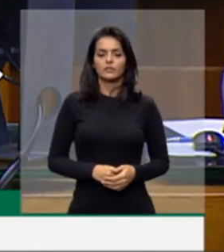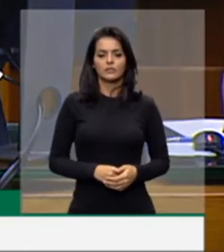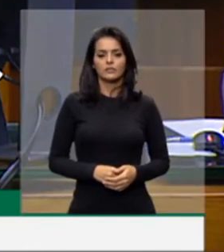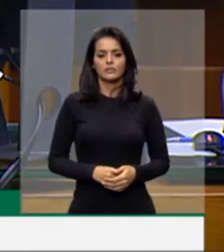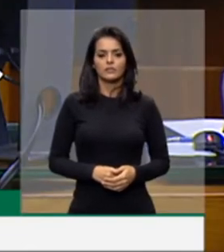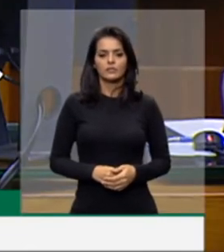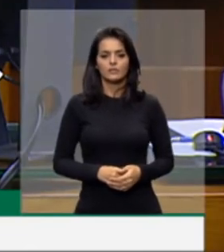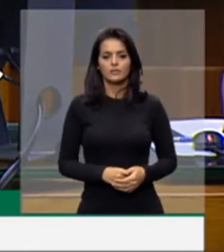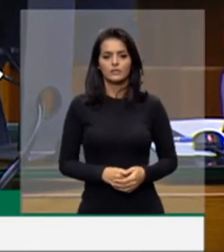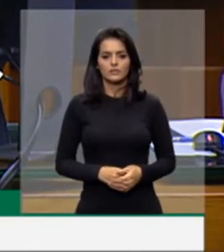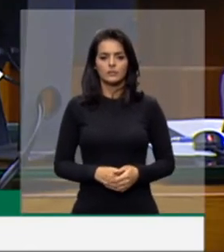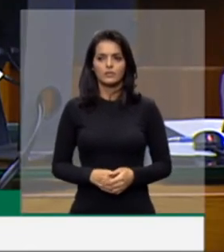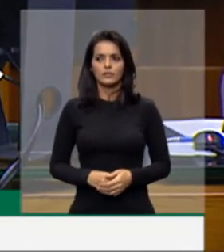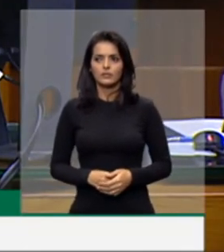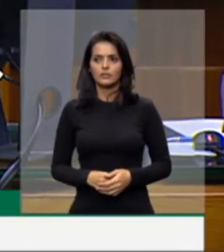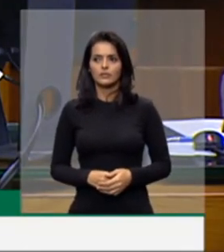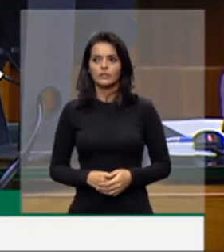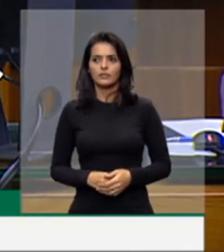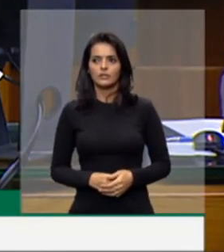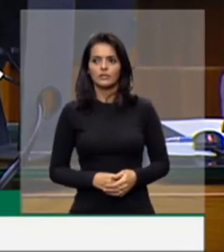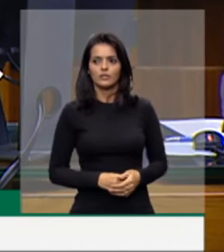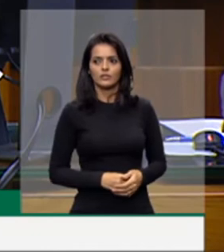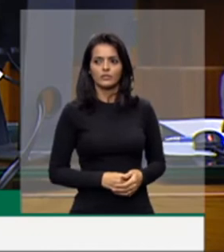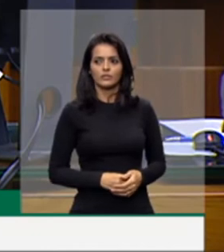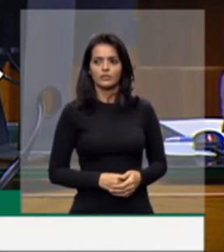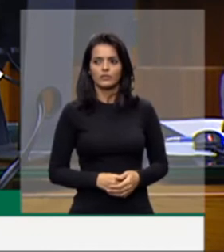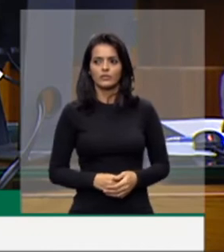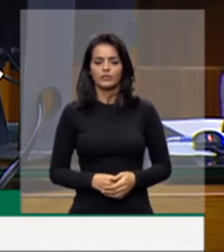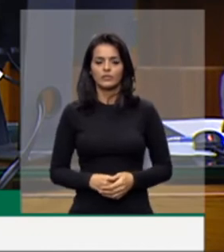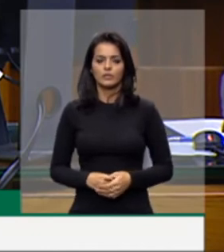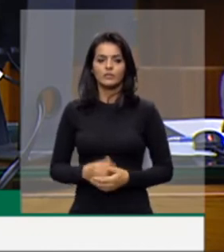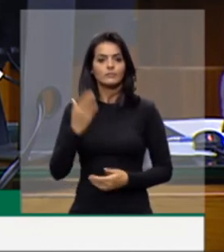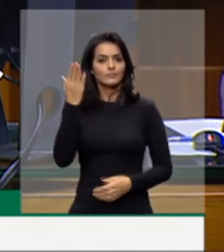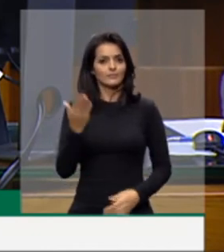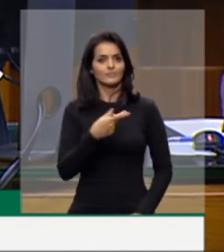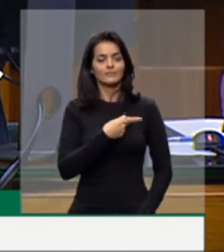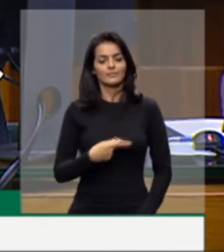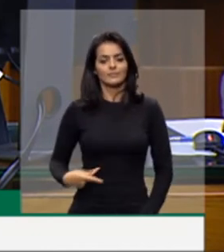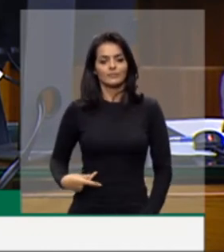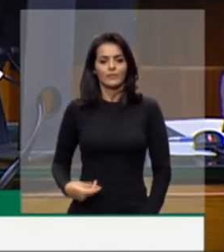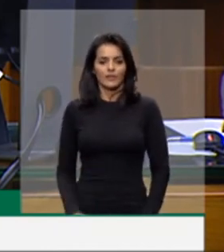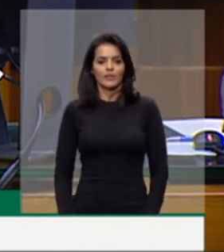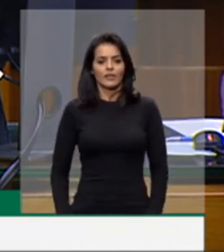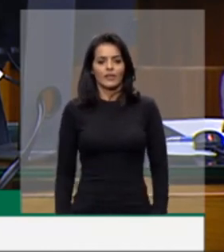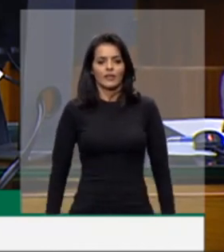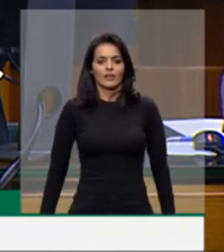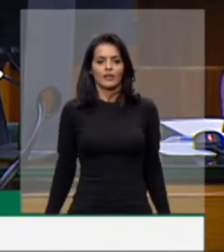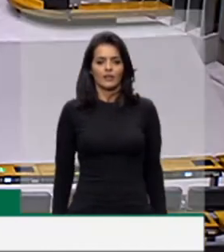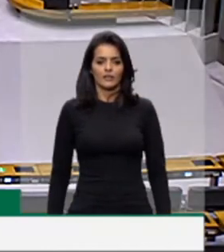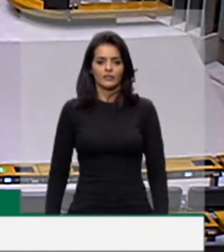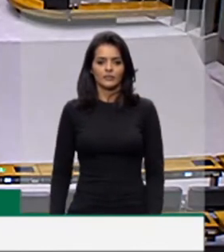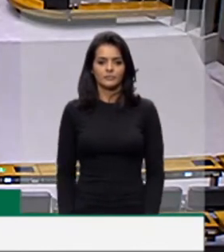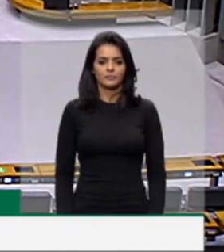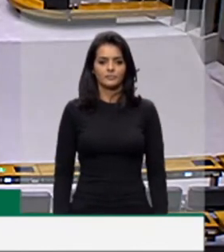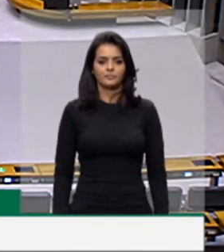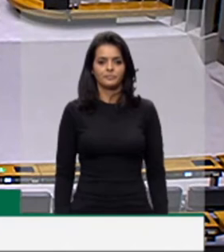ORIENTAÇÃO PARA LIBERAR A BANCADA. [PRESIDENTE]: PT LIBERA A BANCADA, MUDANÇA DE ORIENTAÇÃO DO PARTIDOS DOS TRABALHADORES, PT LIBERA A